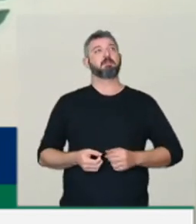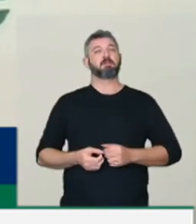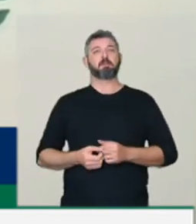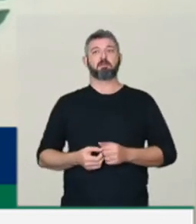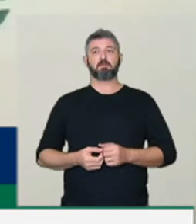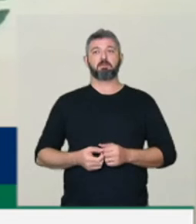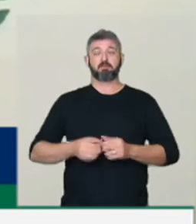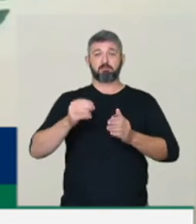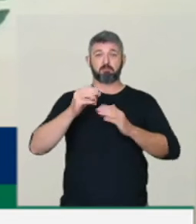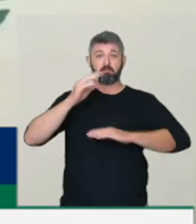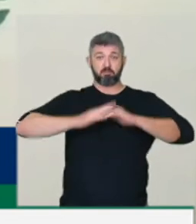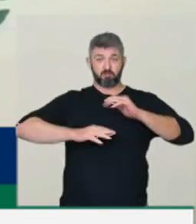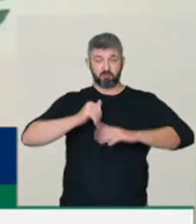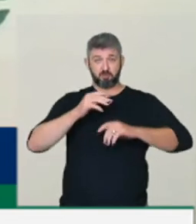QUE NÓS TEMOS AÍ UMA FALTA DE PROFISSIONAIS MÉDICOS PARA